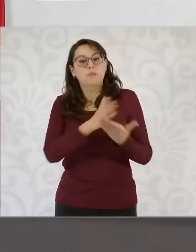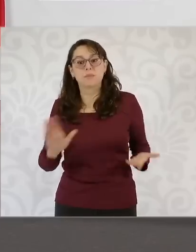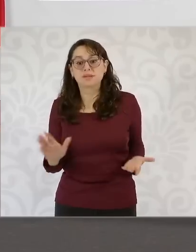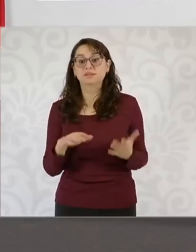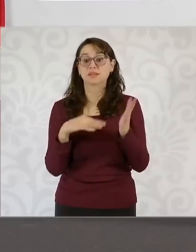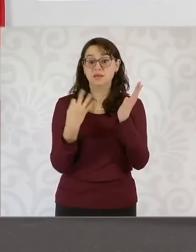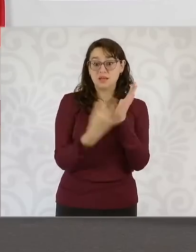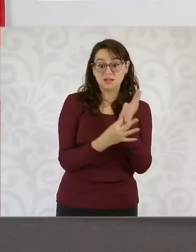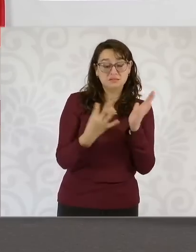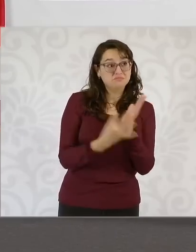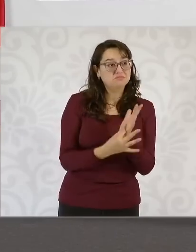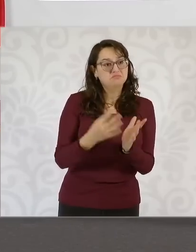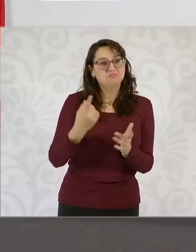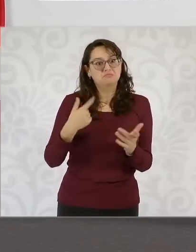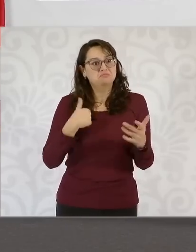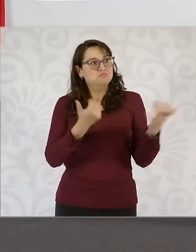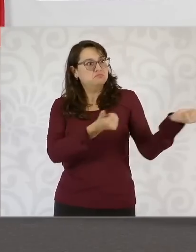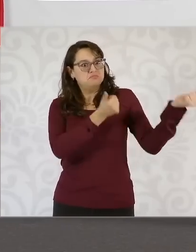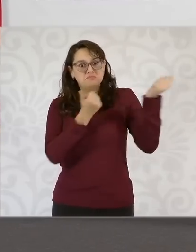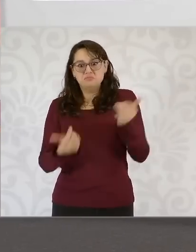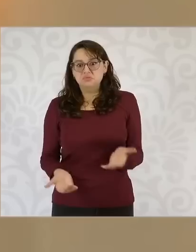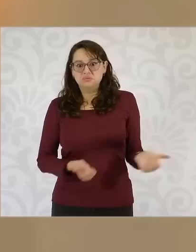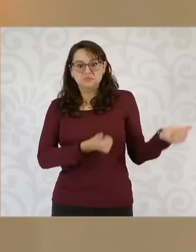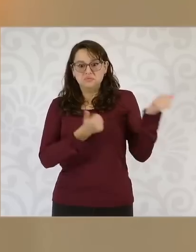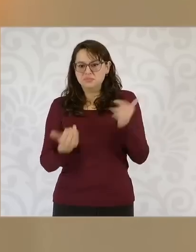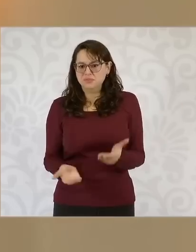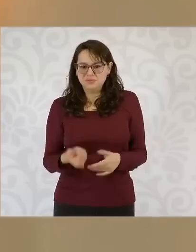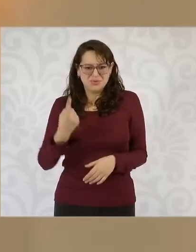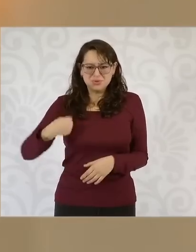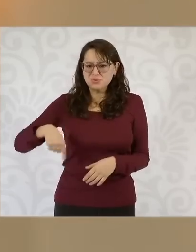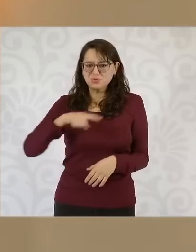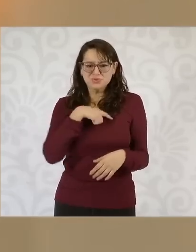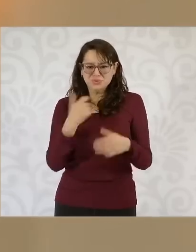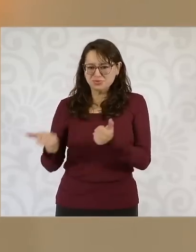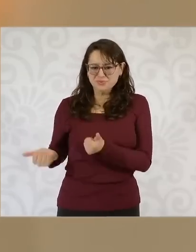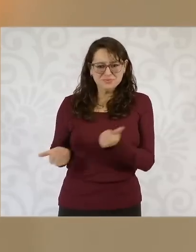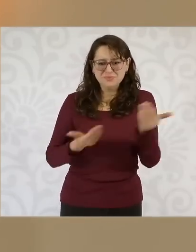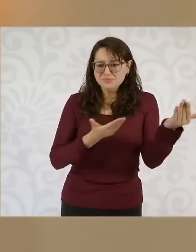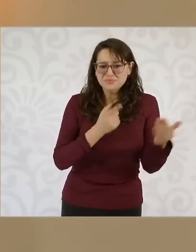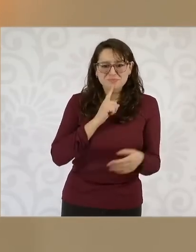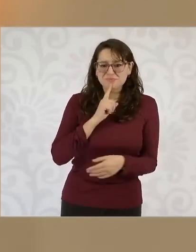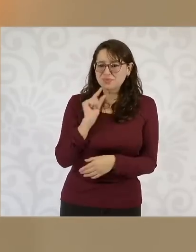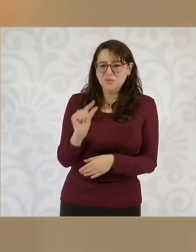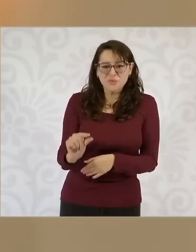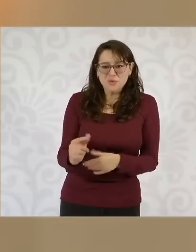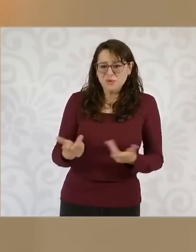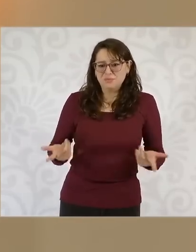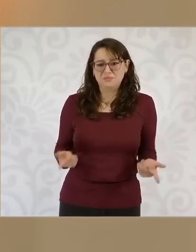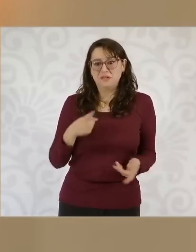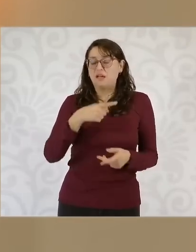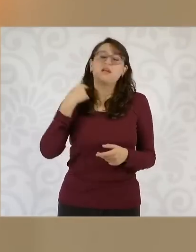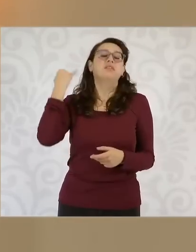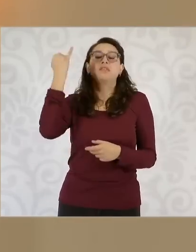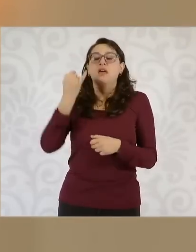aluminio pues no Es lógico con lo que se está argumentando como razón para poner tarifas porque